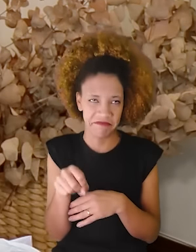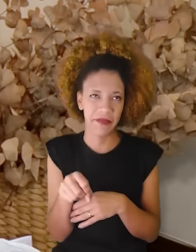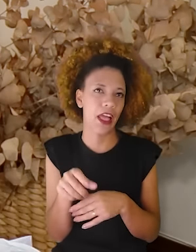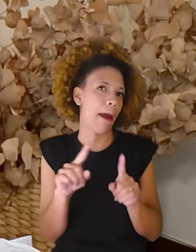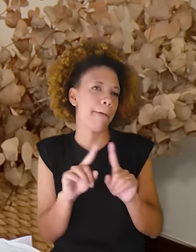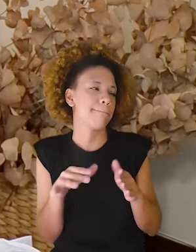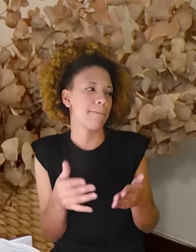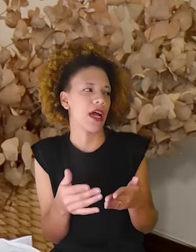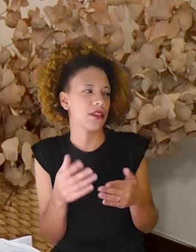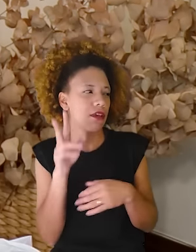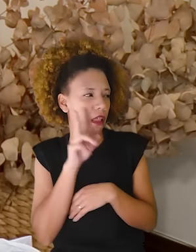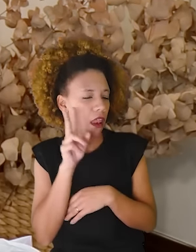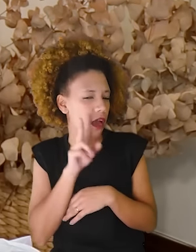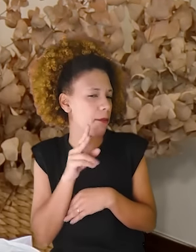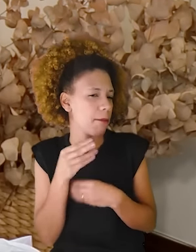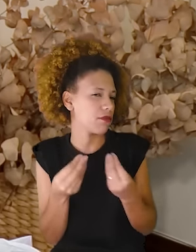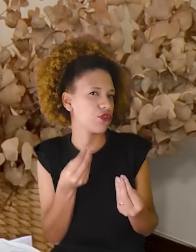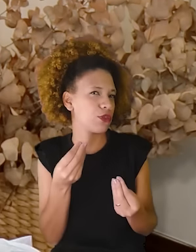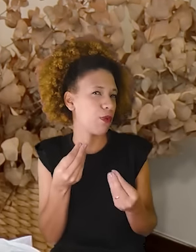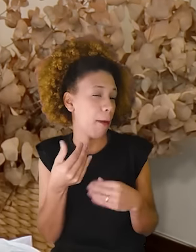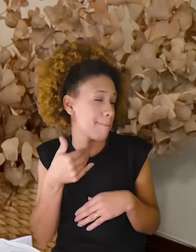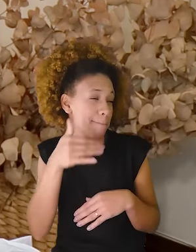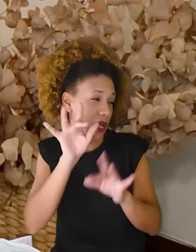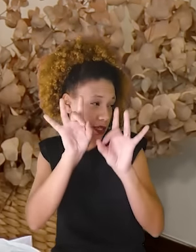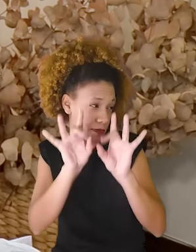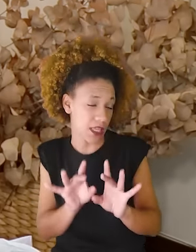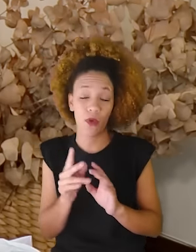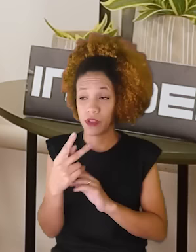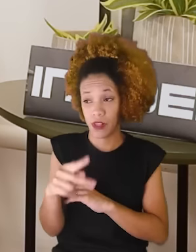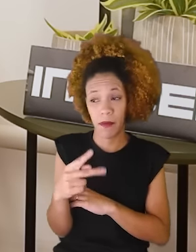aí sobre ele assim você se lembra foi assim uma que se destacou muito assim sobre ele foi quando